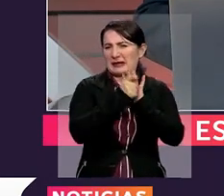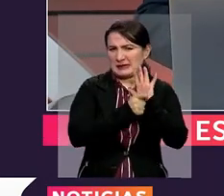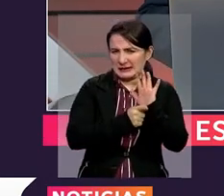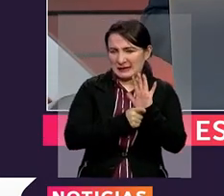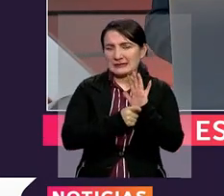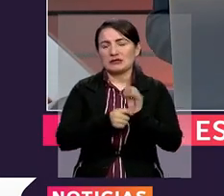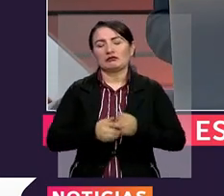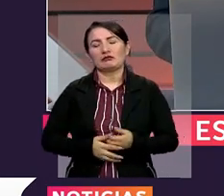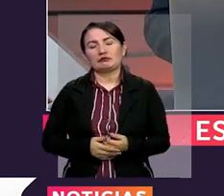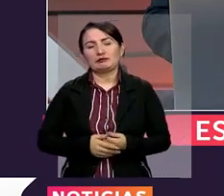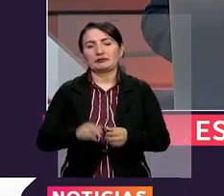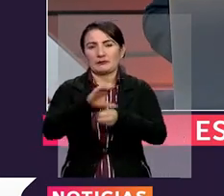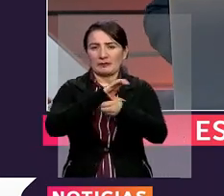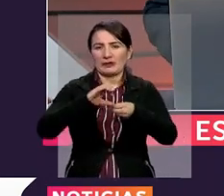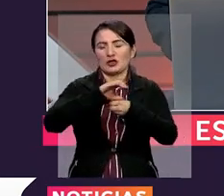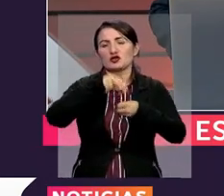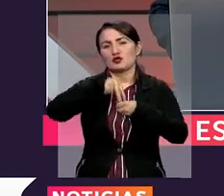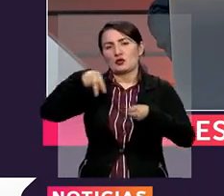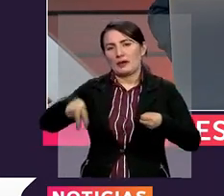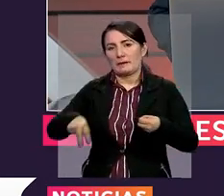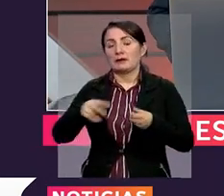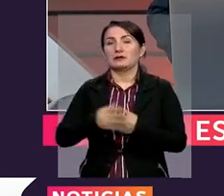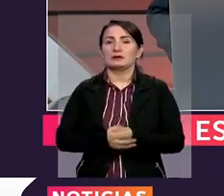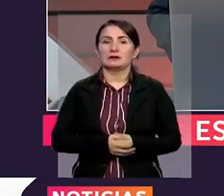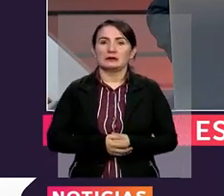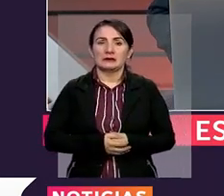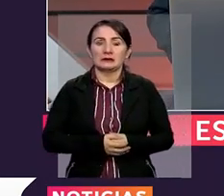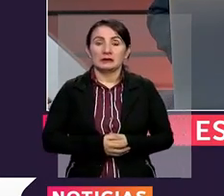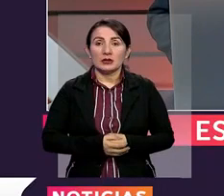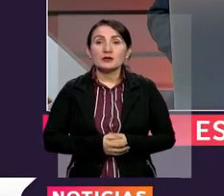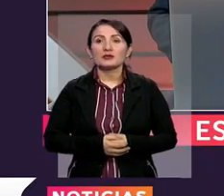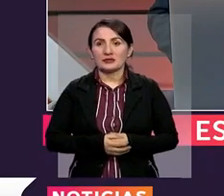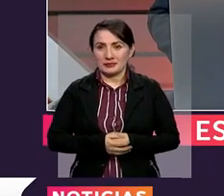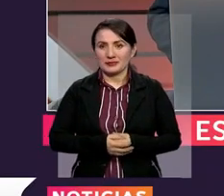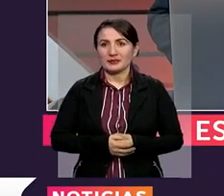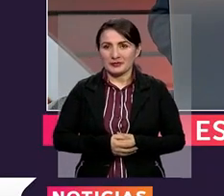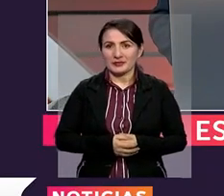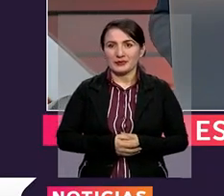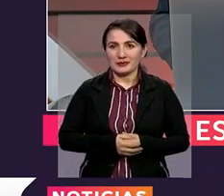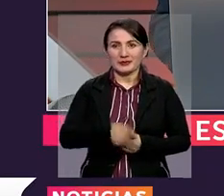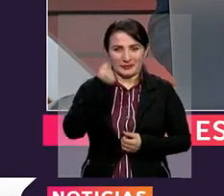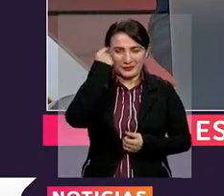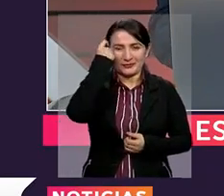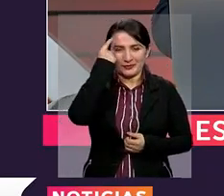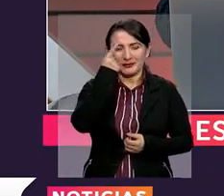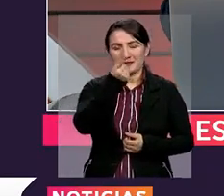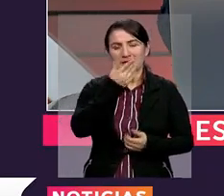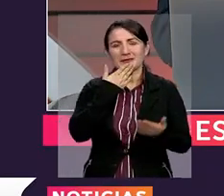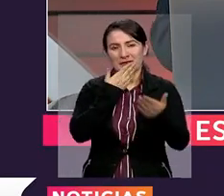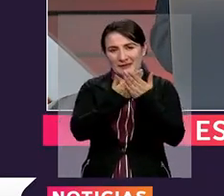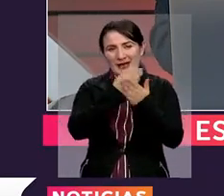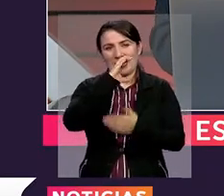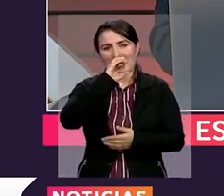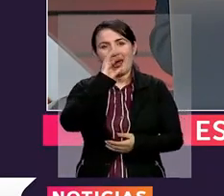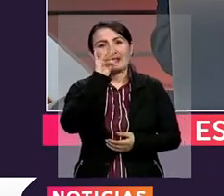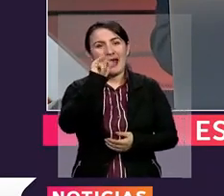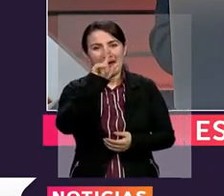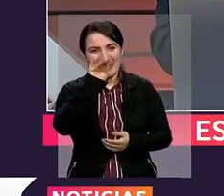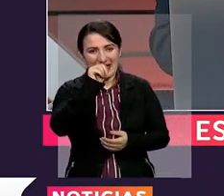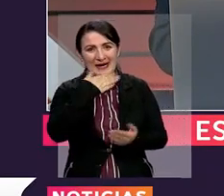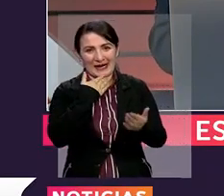PUEDES MARCAR UN POCO DESDE AHí